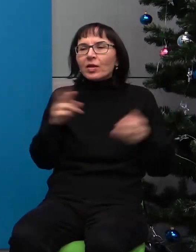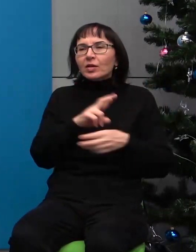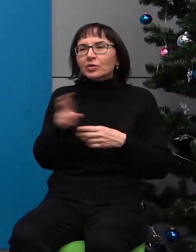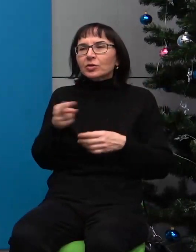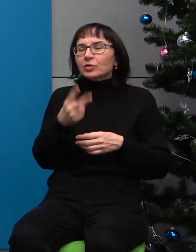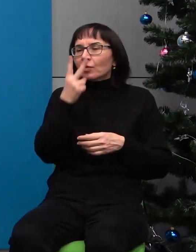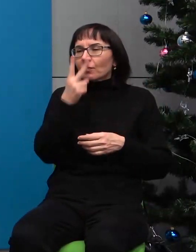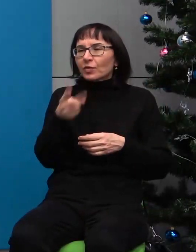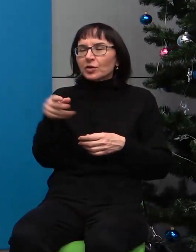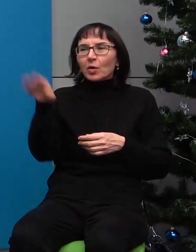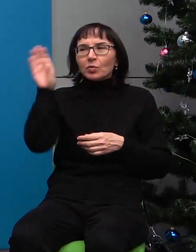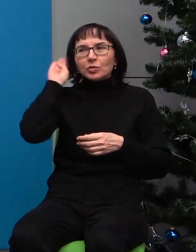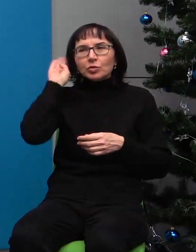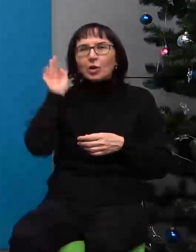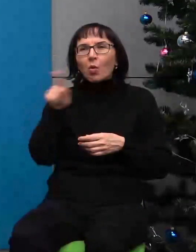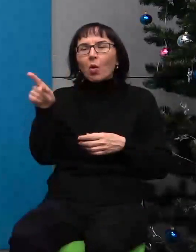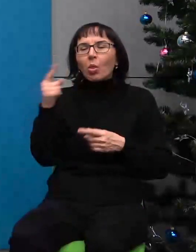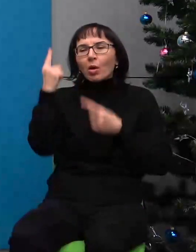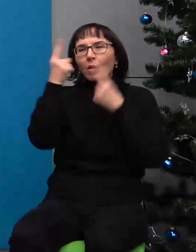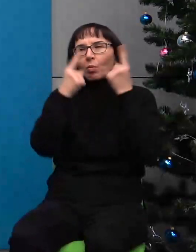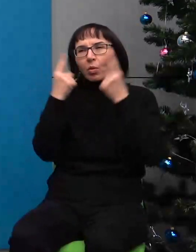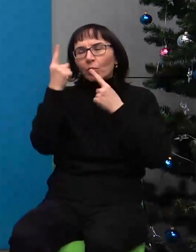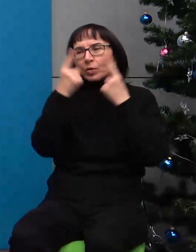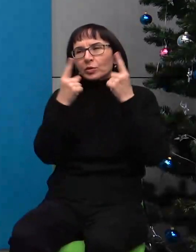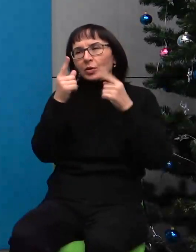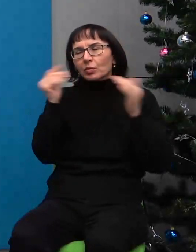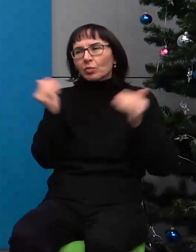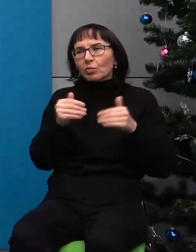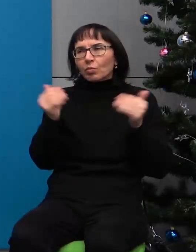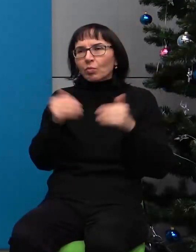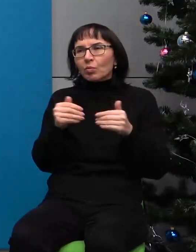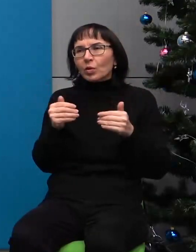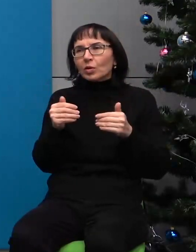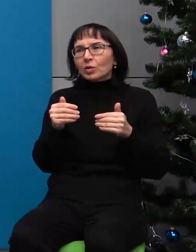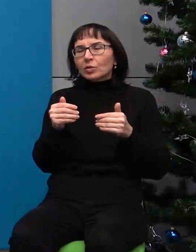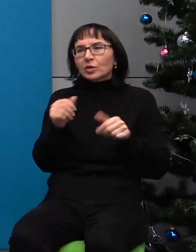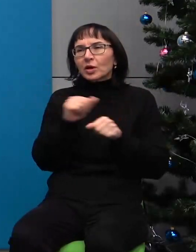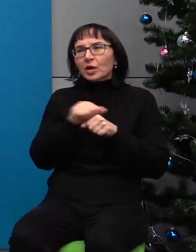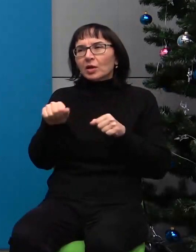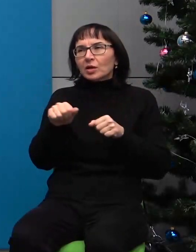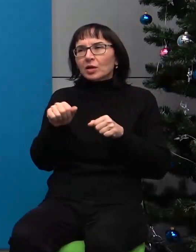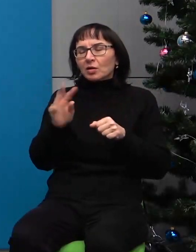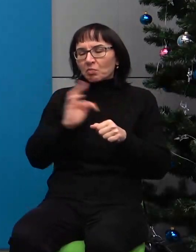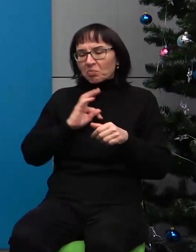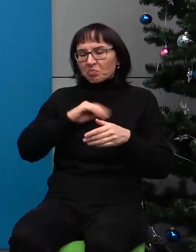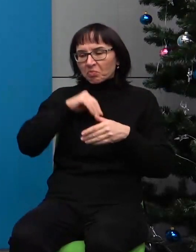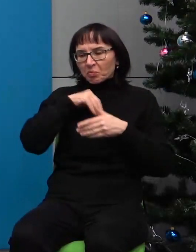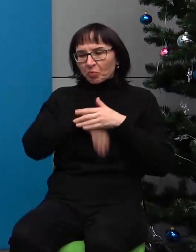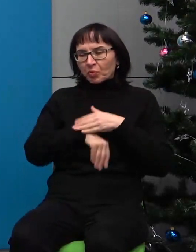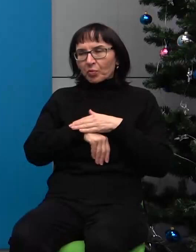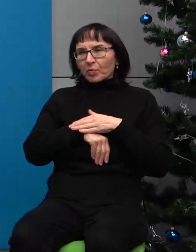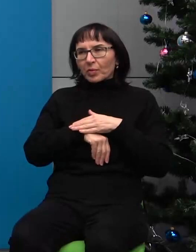i myślę, że on pomyślał, być może jest coś we mnie takiego, co sprawi, że ja będę strasznie ciekaw czegoś,